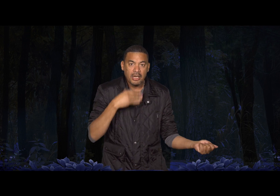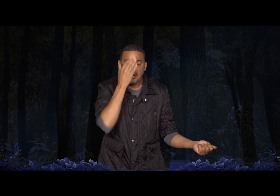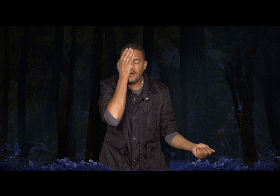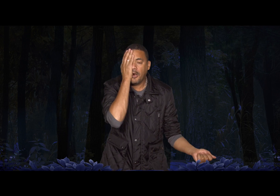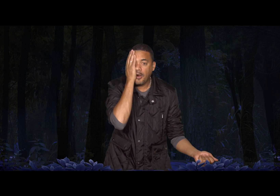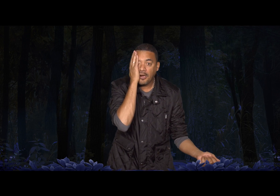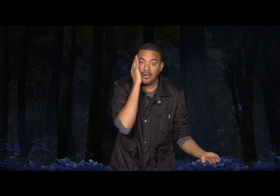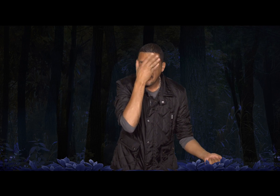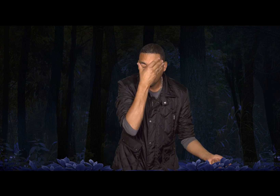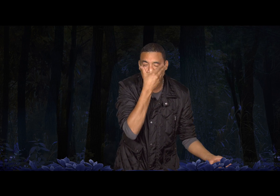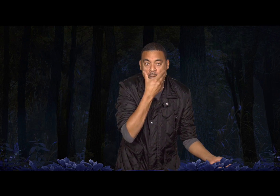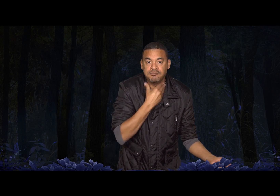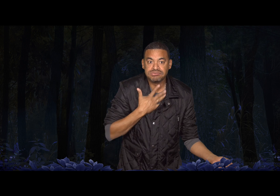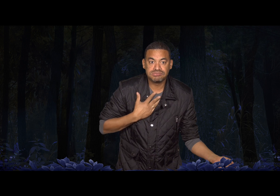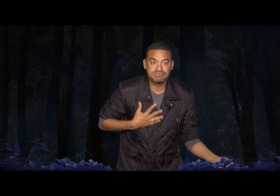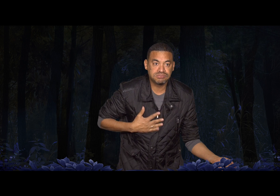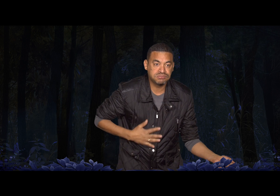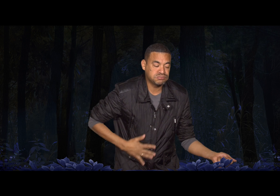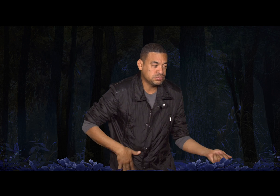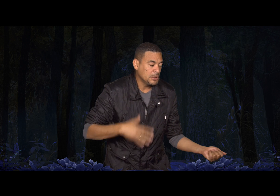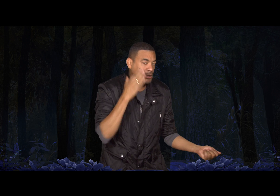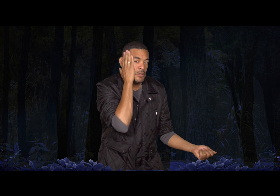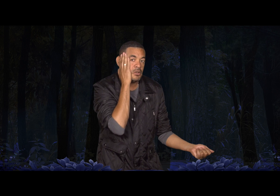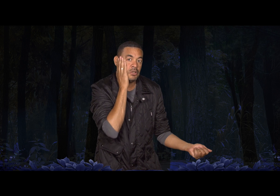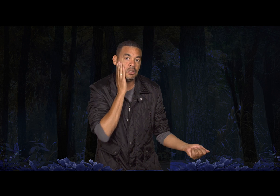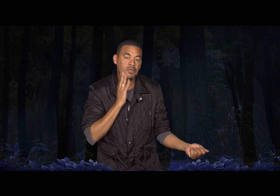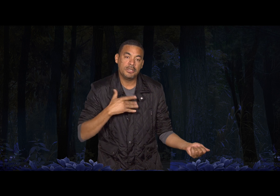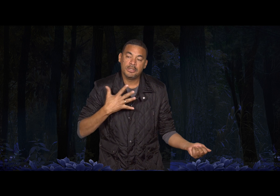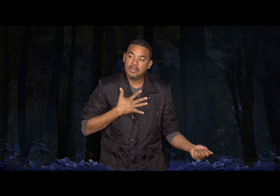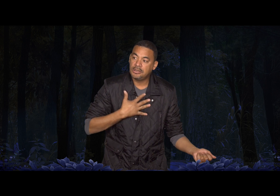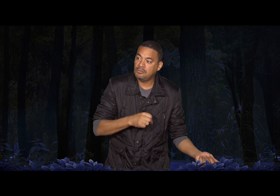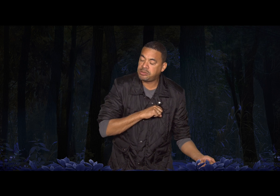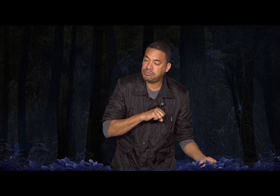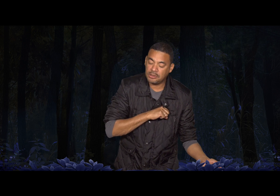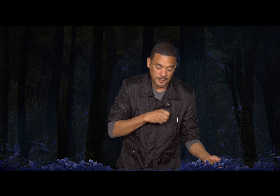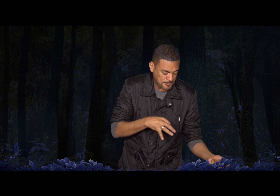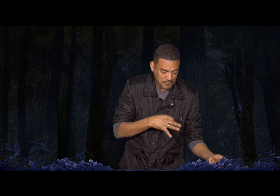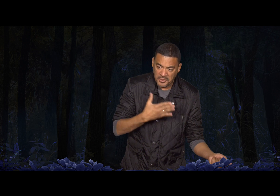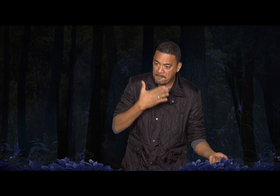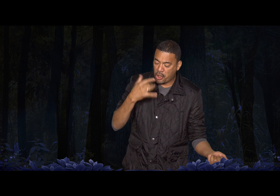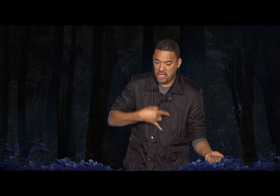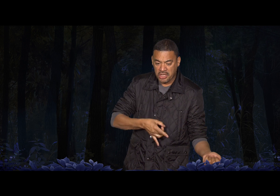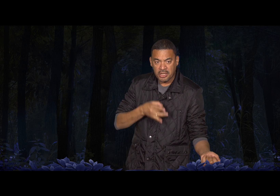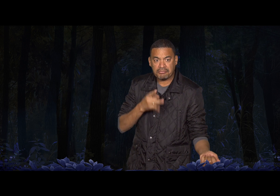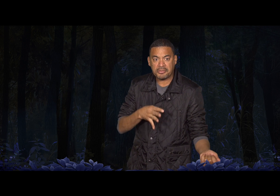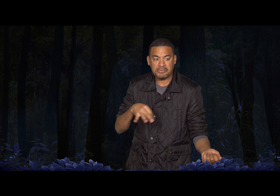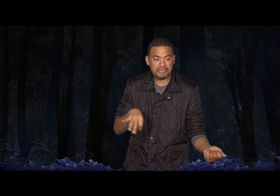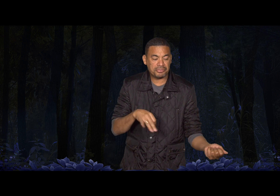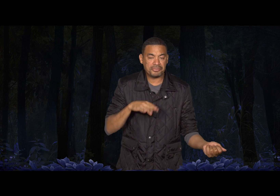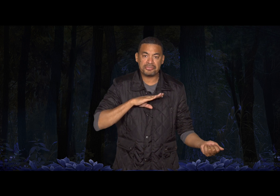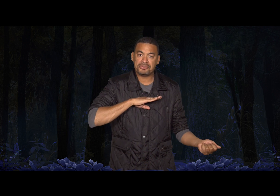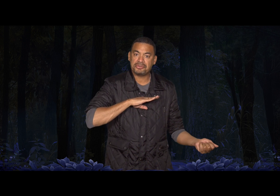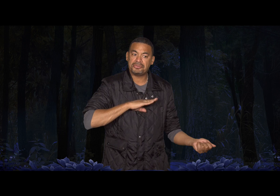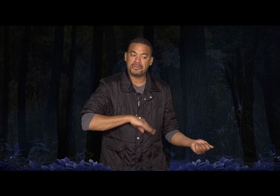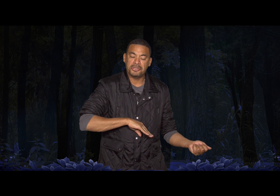El niño, con el corazón acelerado, se secó el sudor de su rostro y pensó: “El violín me ha salvado otra vez, es más poderoso que los animales”.